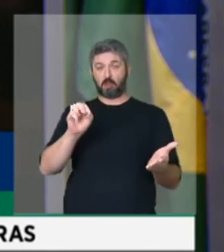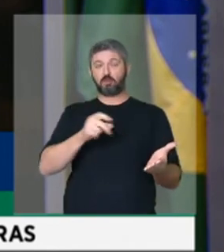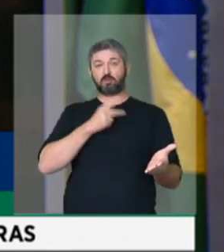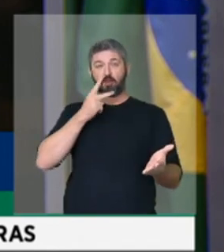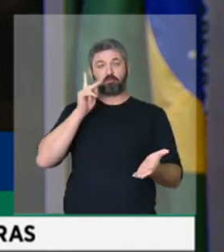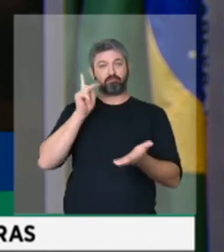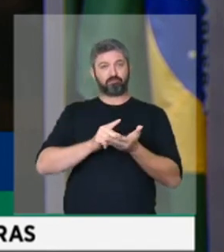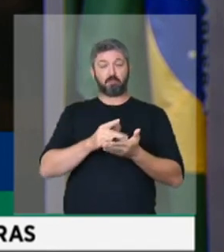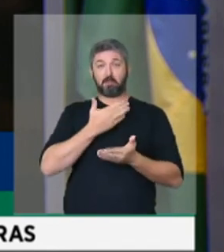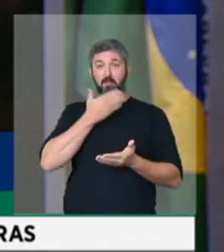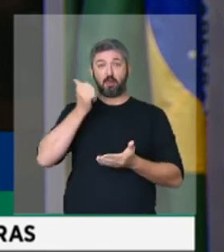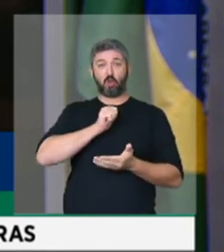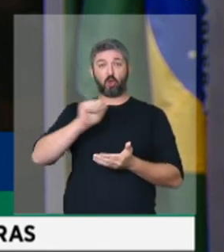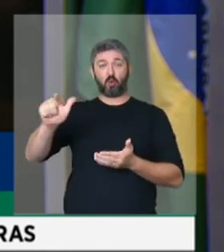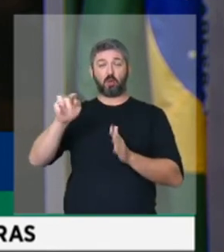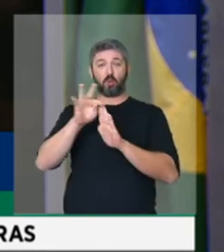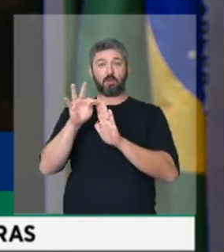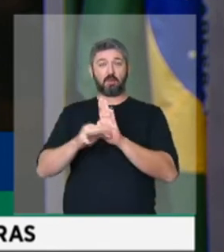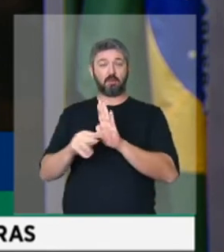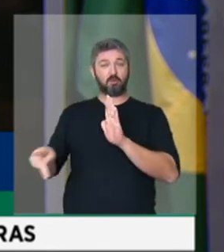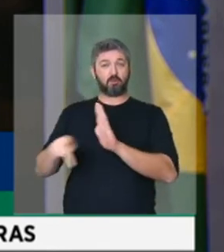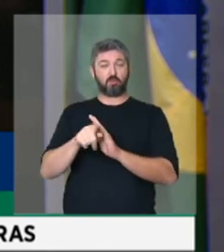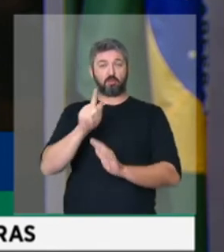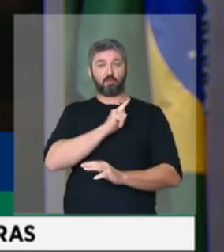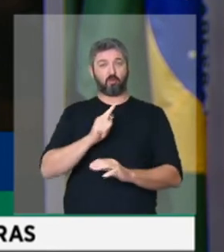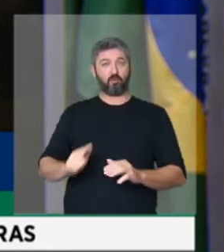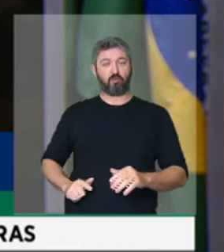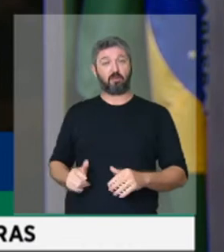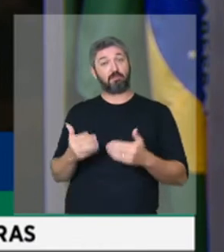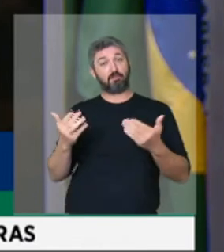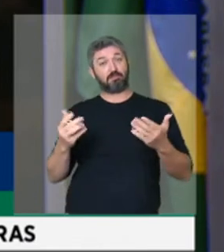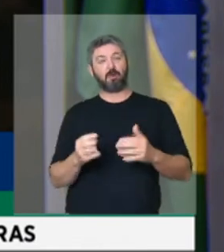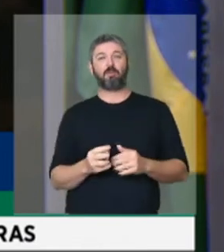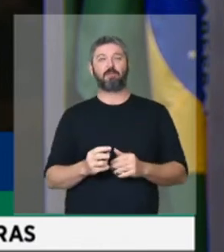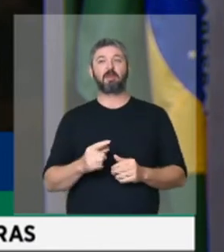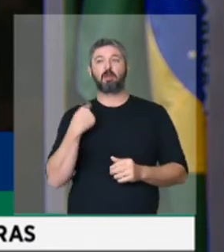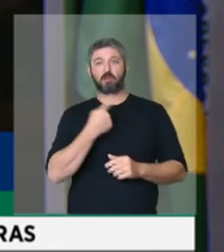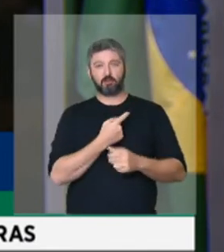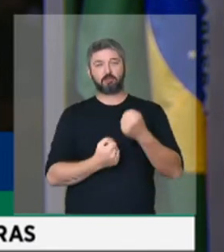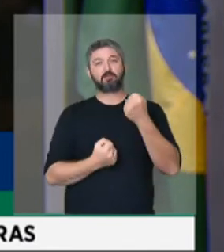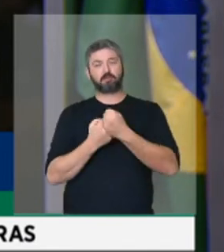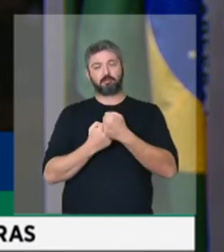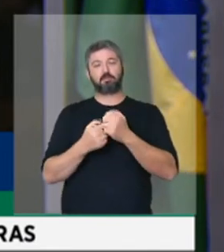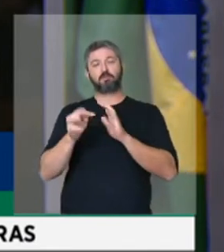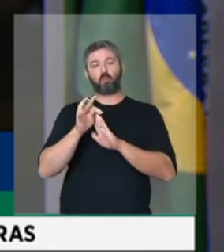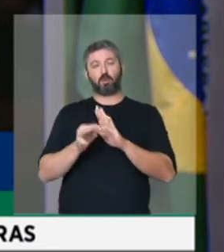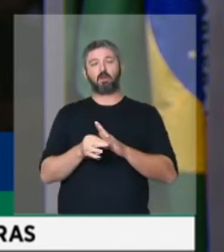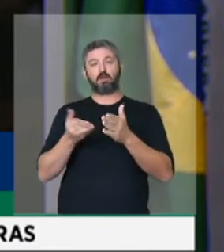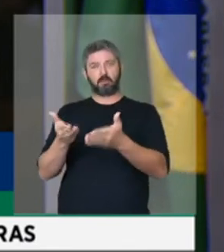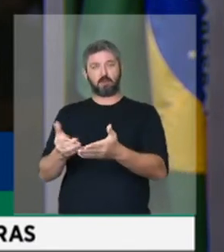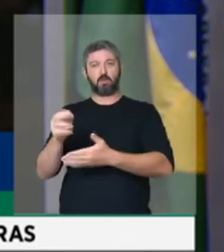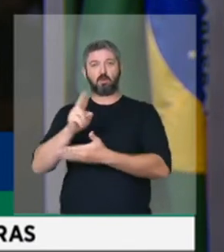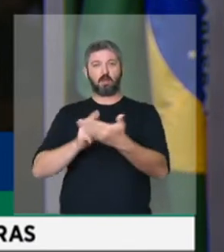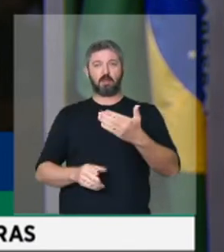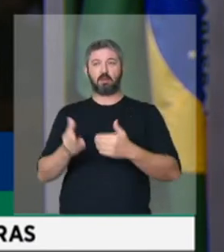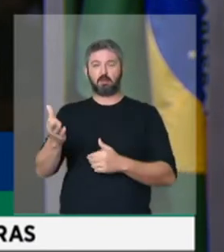SETORES ENVOLVIDOS NA QUESTÃ O, OUVIU OS PARTIDOS DE TODOS OS MATIZES IDEOLÓGICOS, CONVERSOU COM TODO O BRASIL E PRODUZIU UM TEXTO QUE O LÍDER